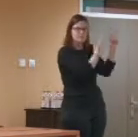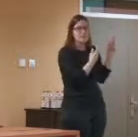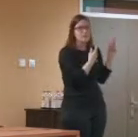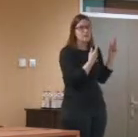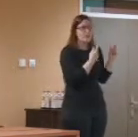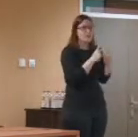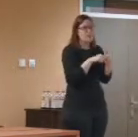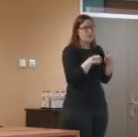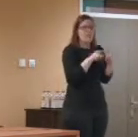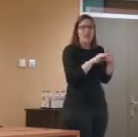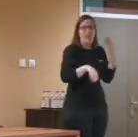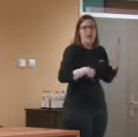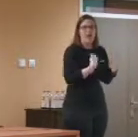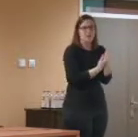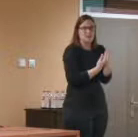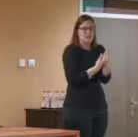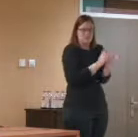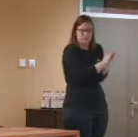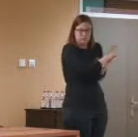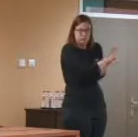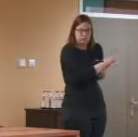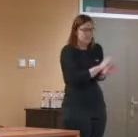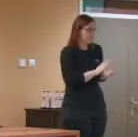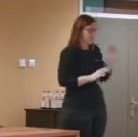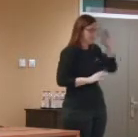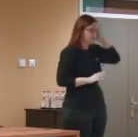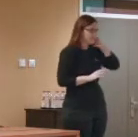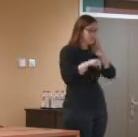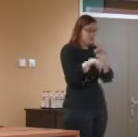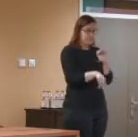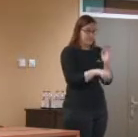prescindir de ellos, y esto ha pasado durante esta etapa.